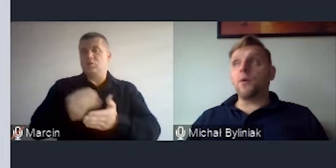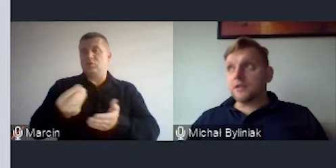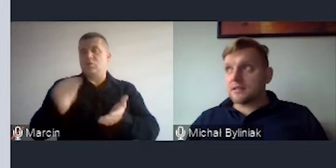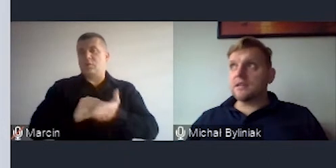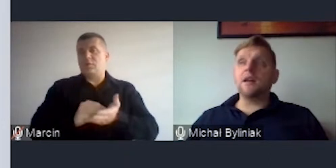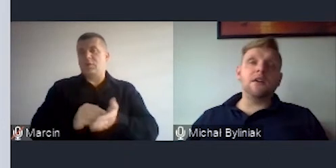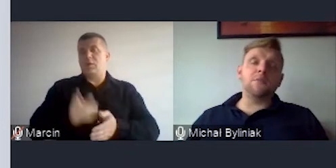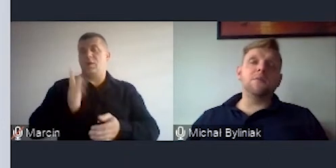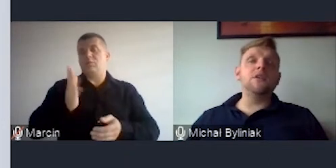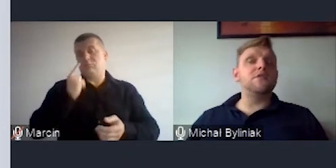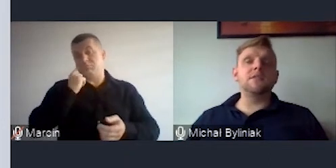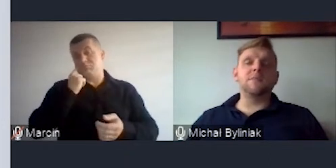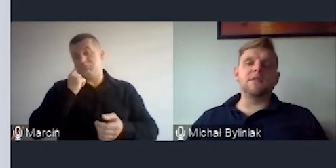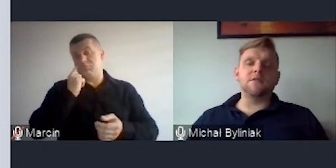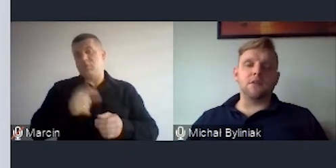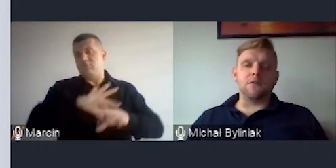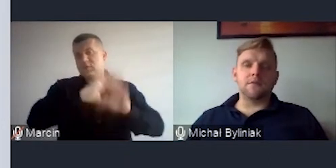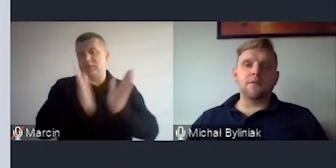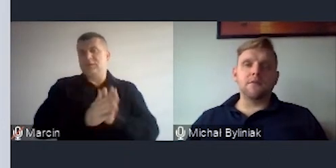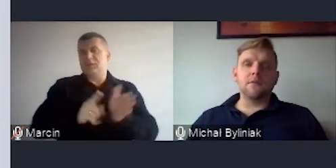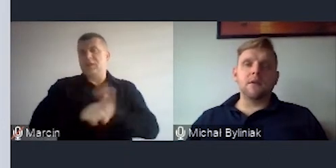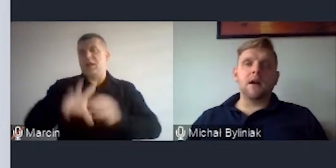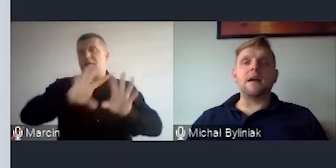i potencjalnie obejmuje wszystkich pracowników.